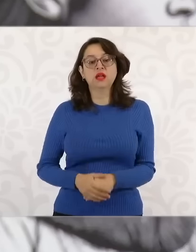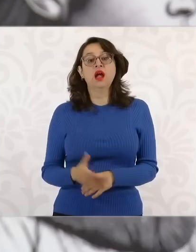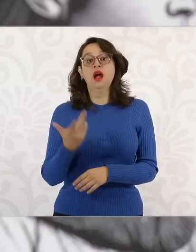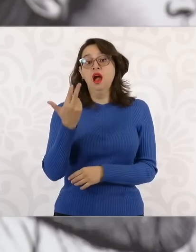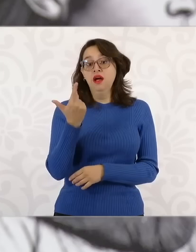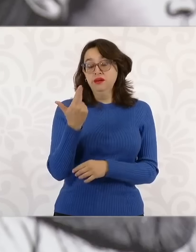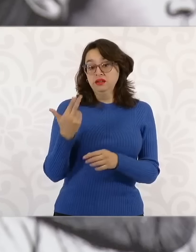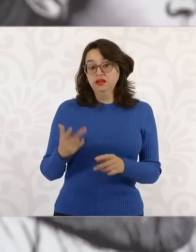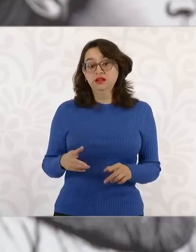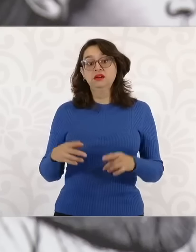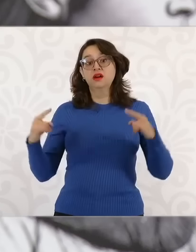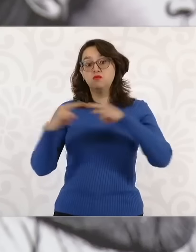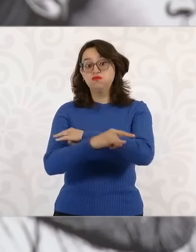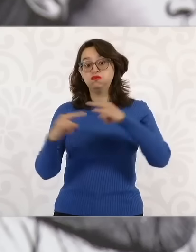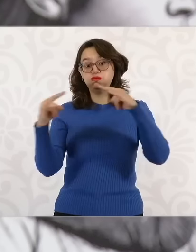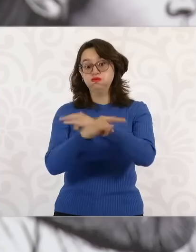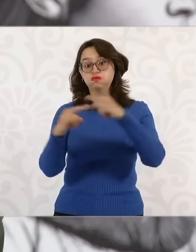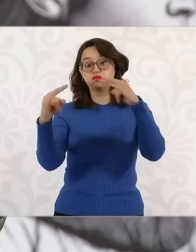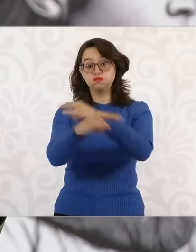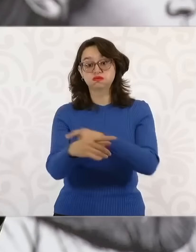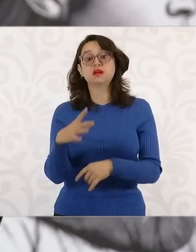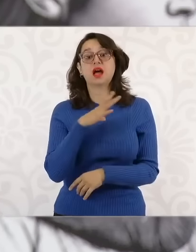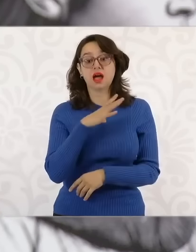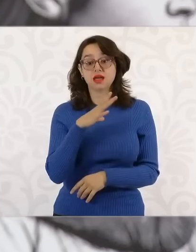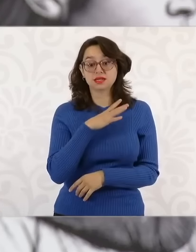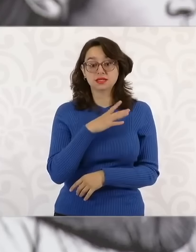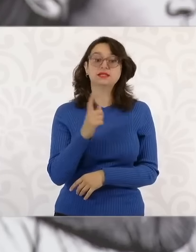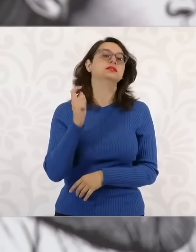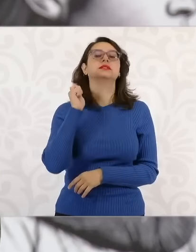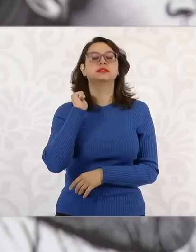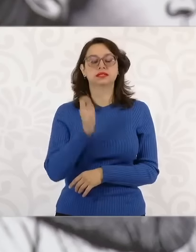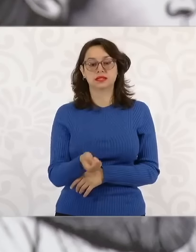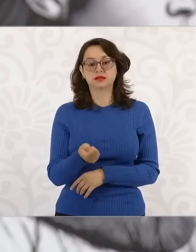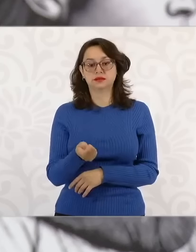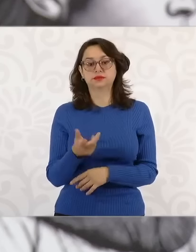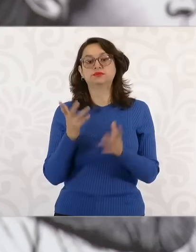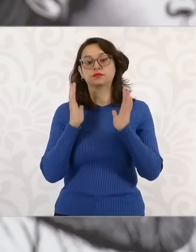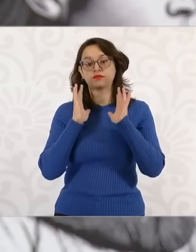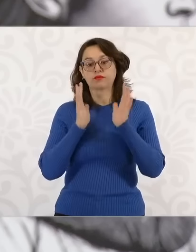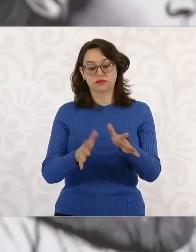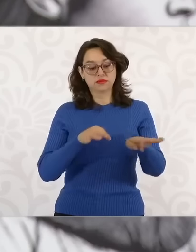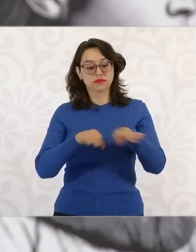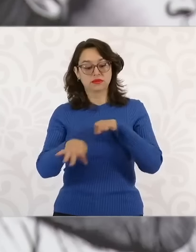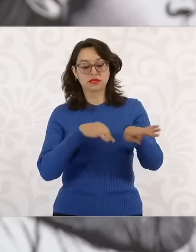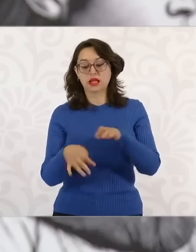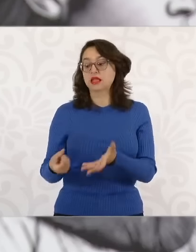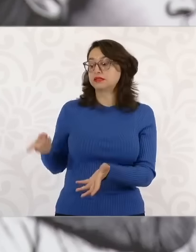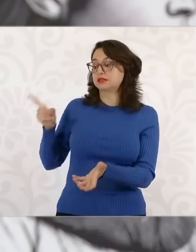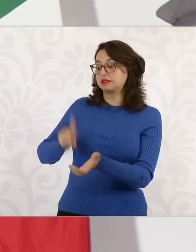por 23 km. Ya en lo que estamos trabajando en terreno, ya mandamos a fabricar los cabezales, las